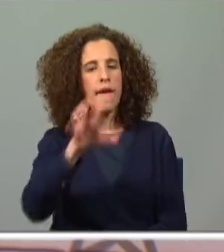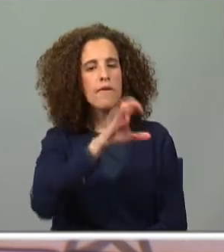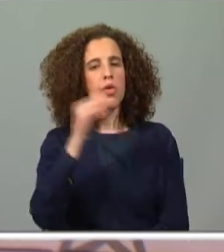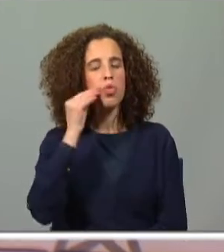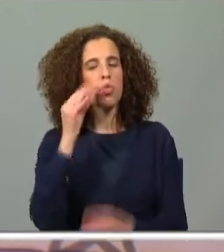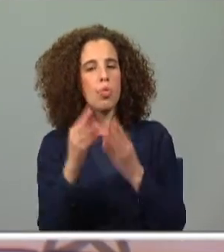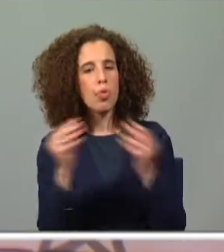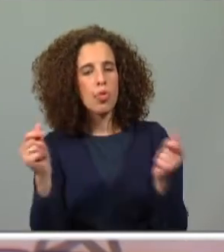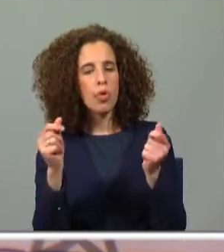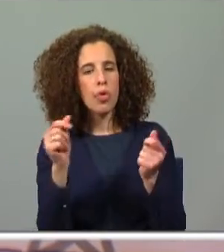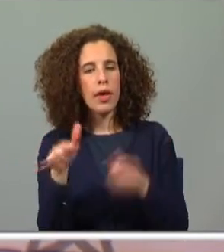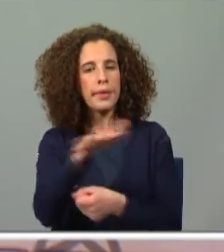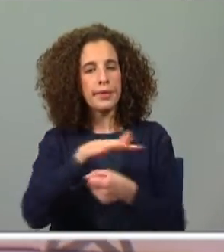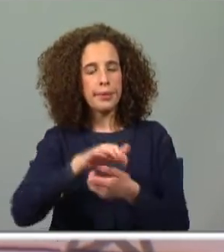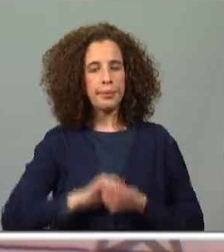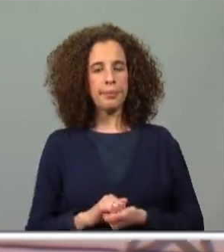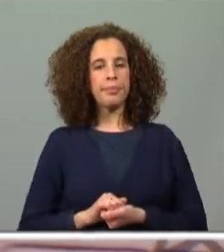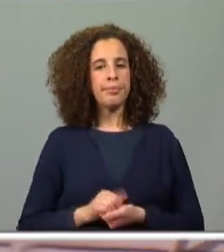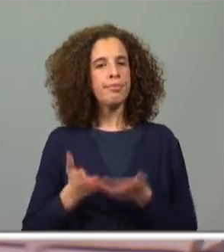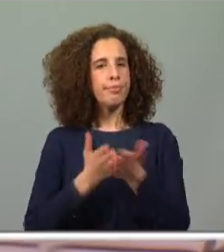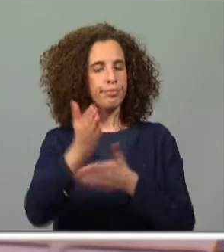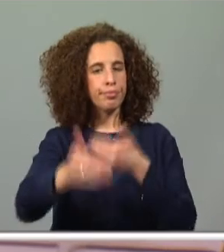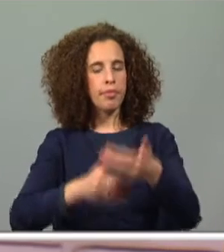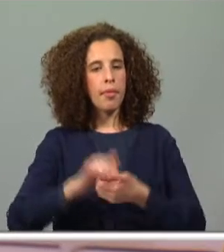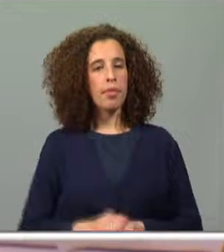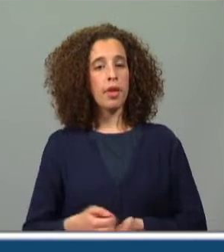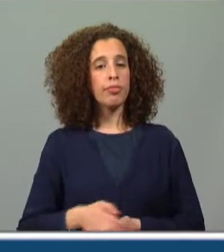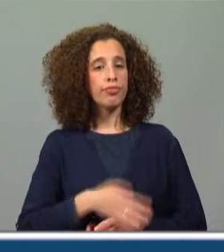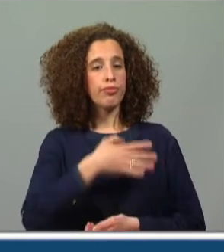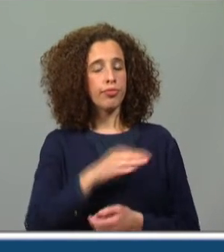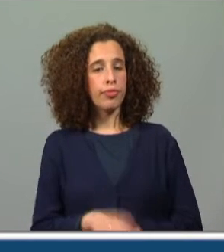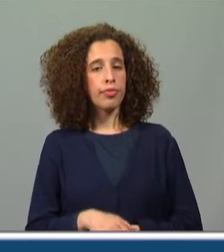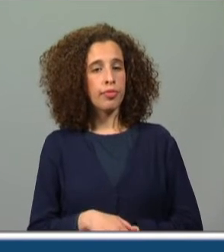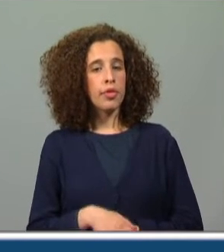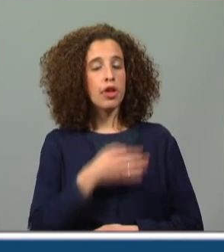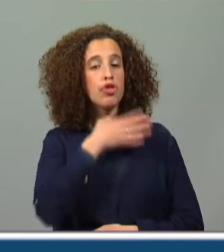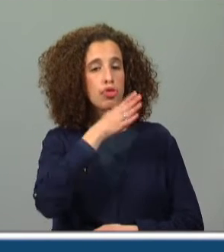resolve aquela situação continuando descreve justificar se vai atitude então 通過繼續解決這種情況描述瞭如果去的態度那麼